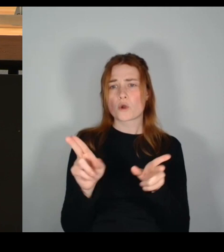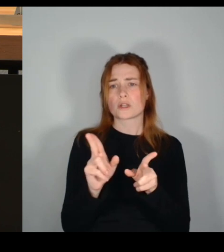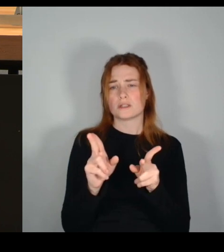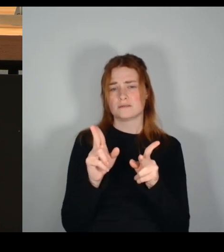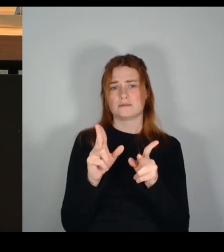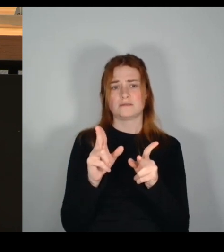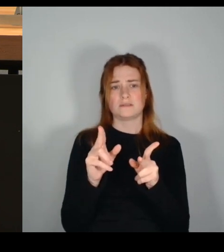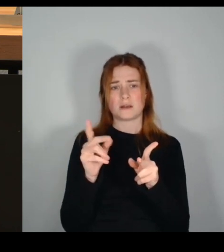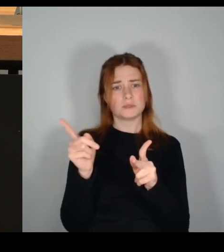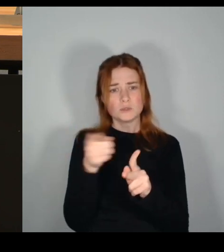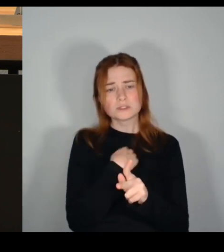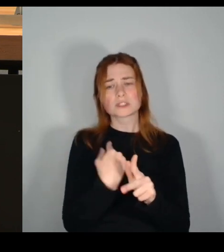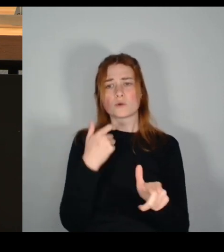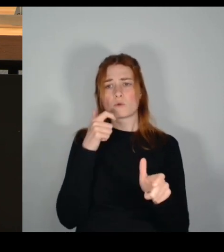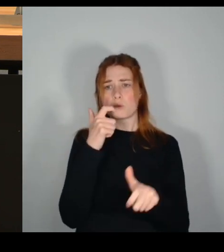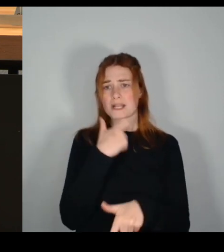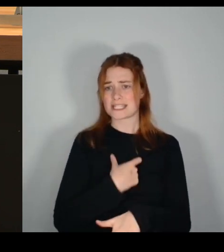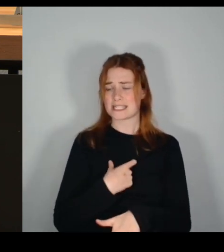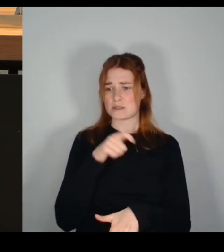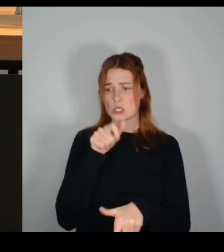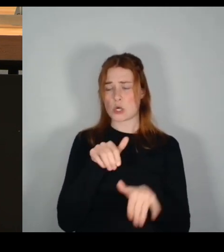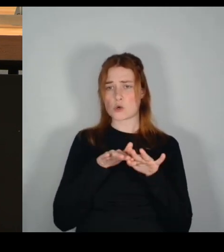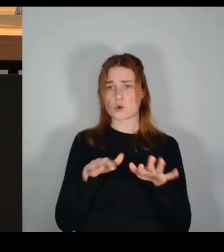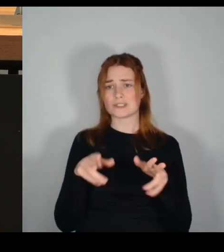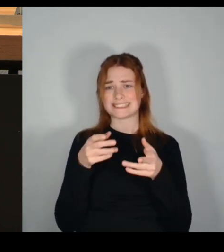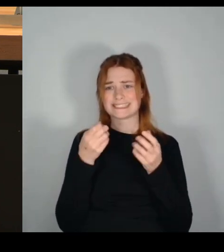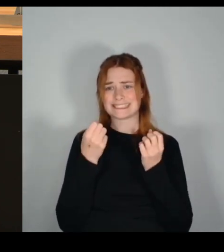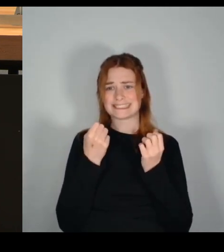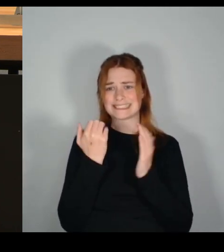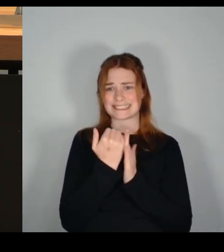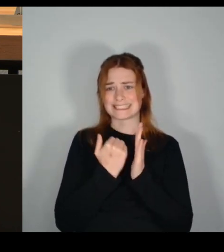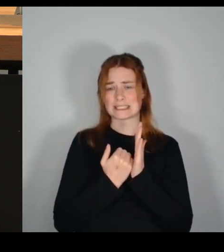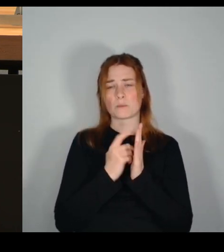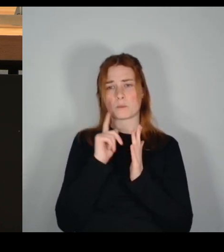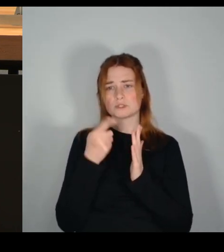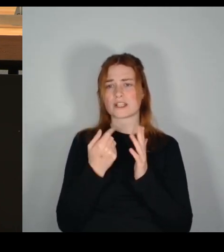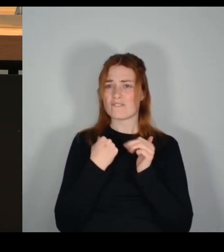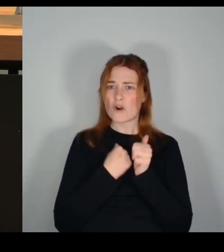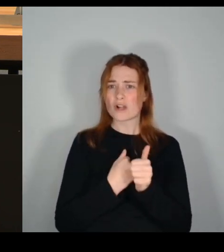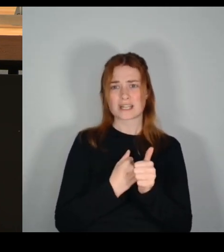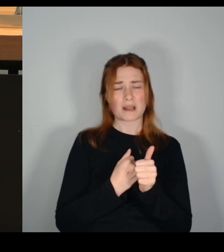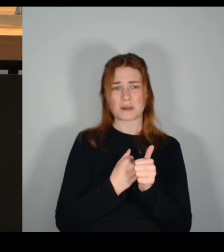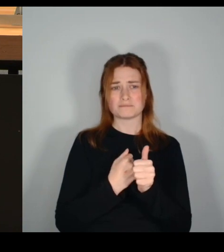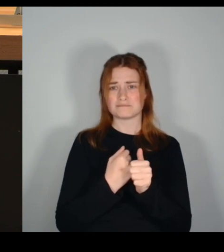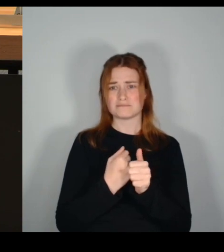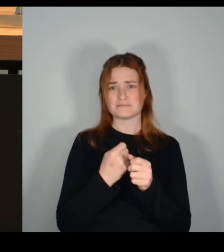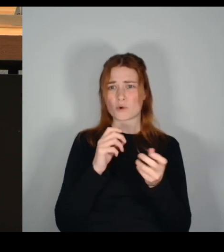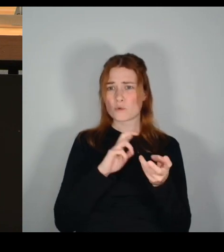Die Abschiebepraxis von Jesidinnen muss sofort gestoppt werden für Berlin, aber auch bundesweit.